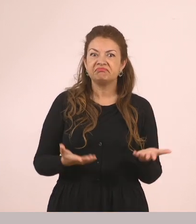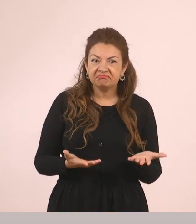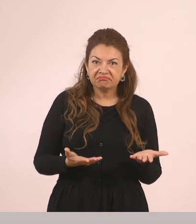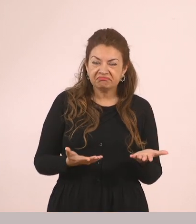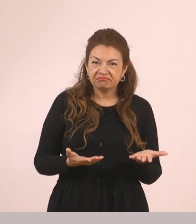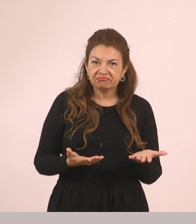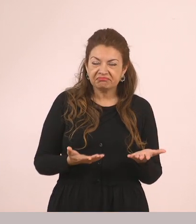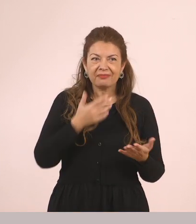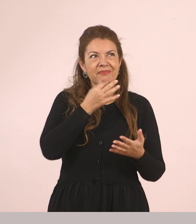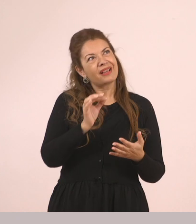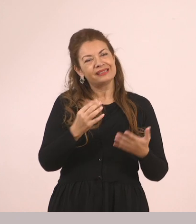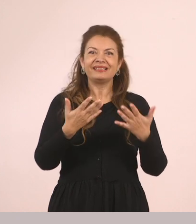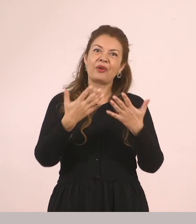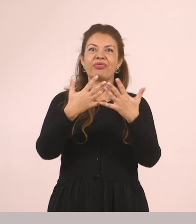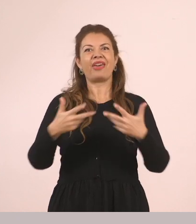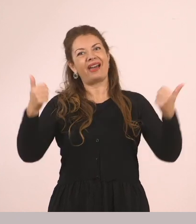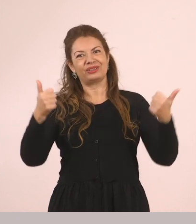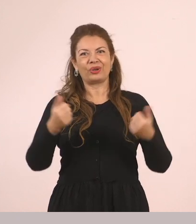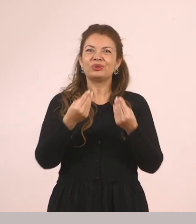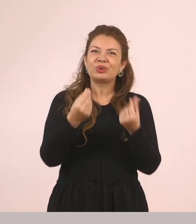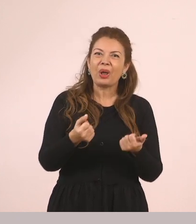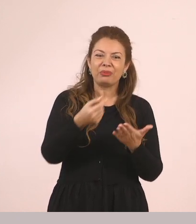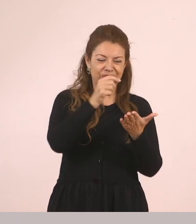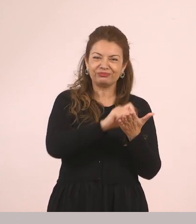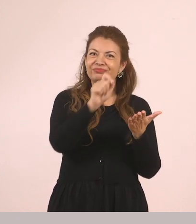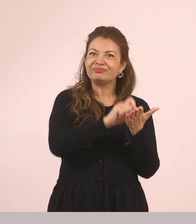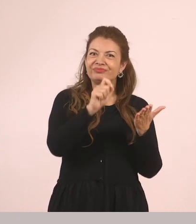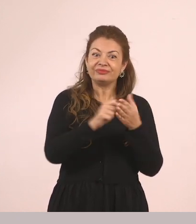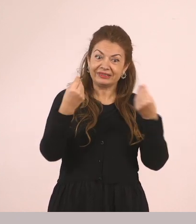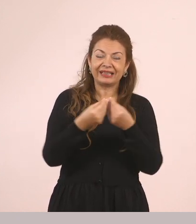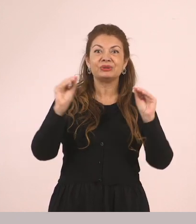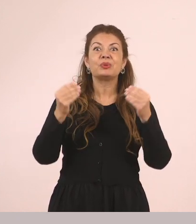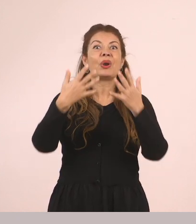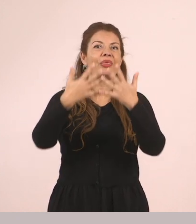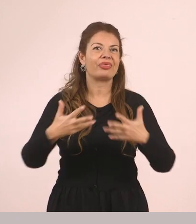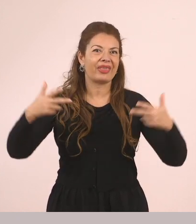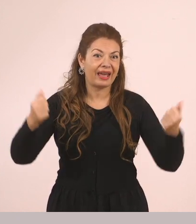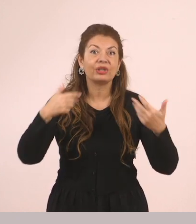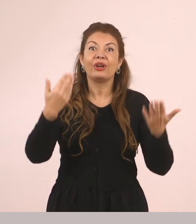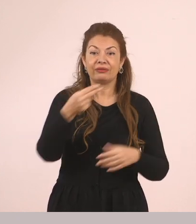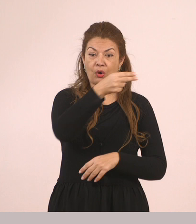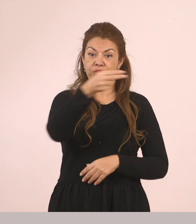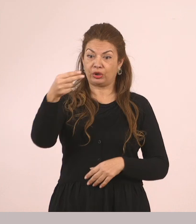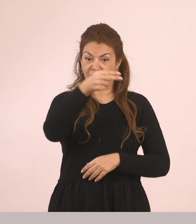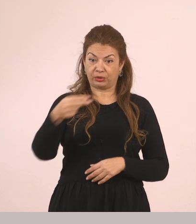Είναι ένα θεατρικό. Είναι γραμμένο για κουκλοθέατρο. Γι' αυτό και ακριβώς μπροστά από κάθε πρόταση